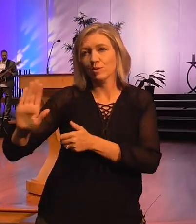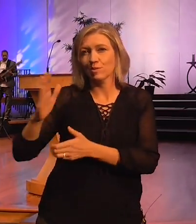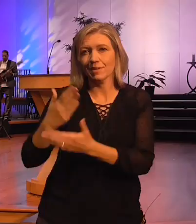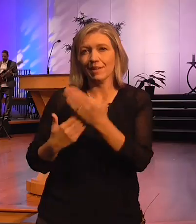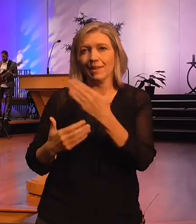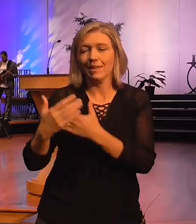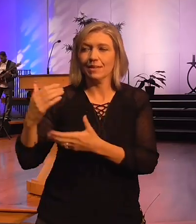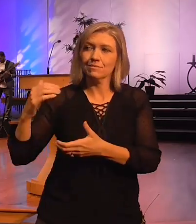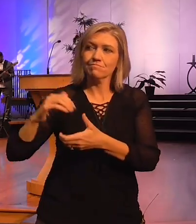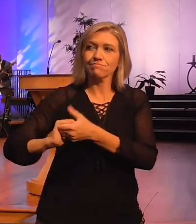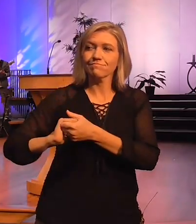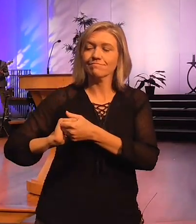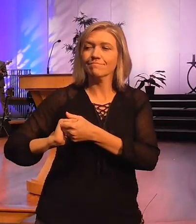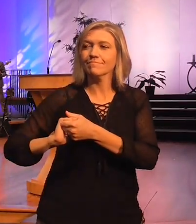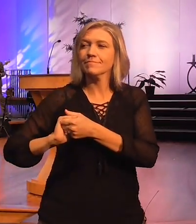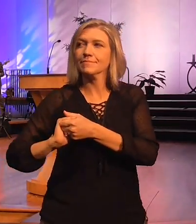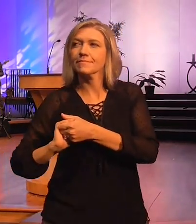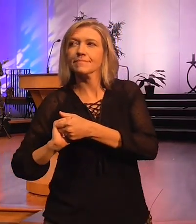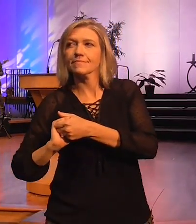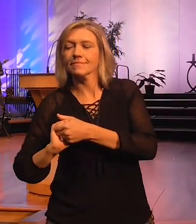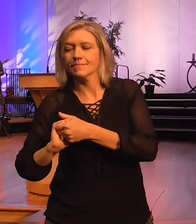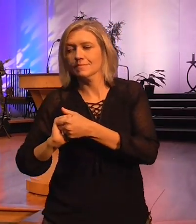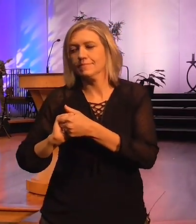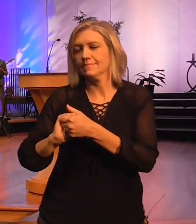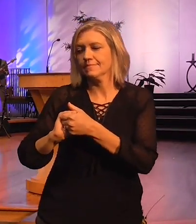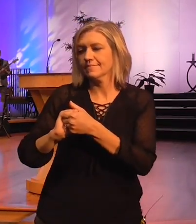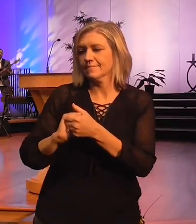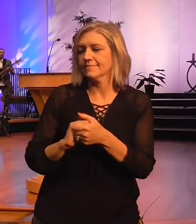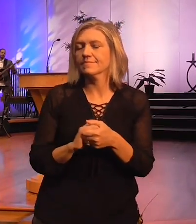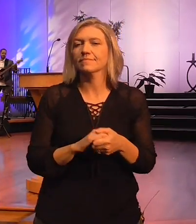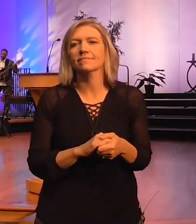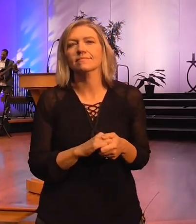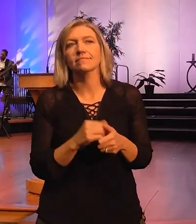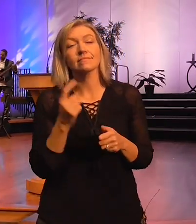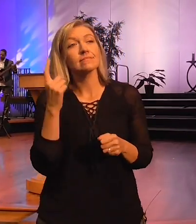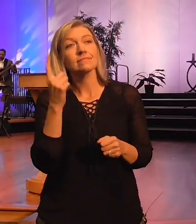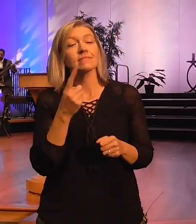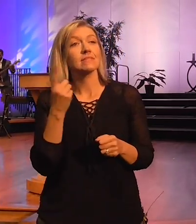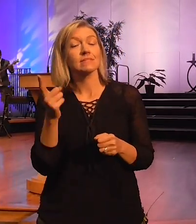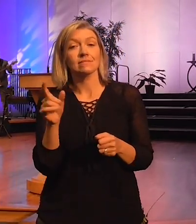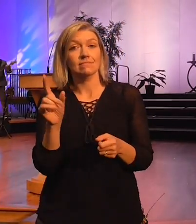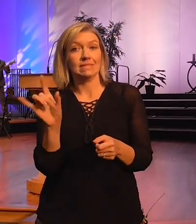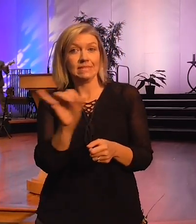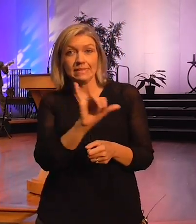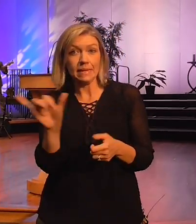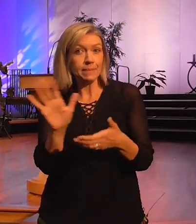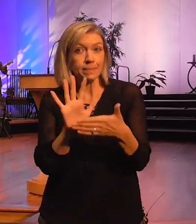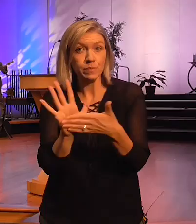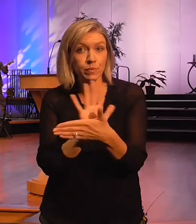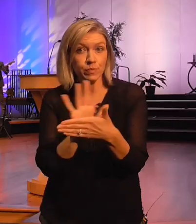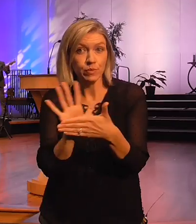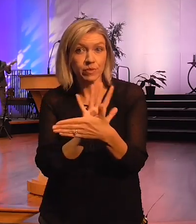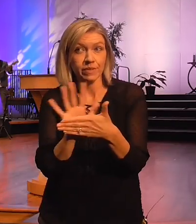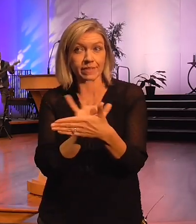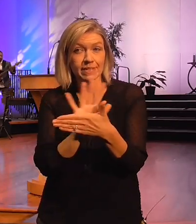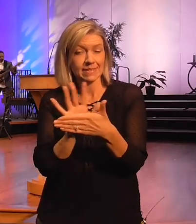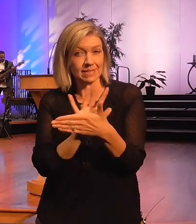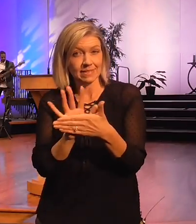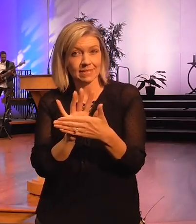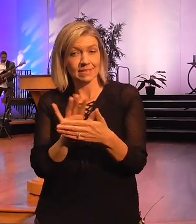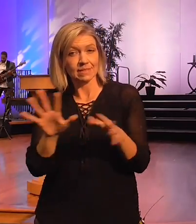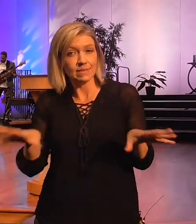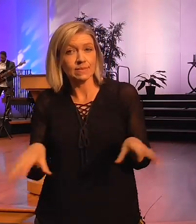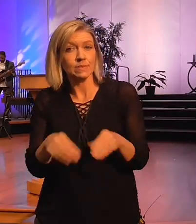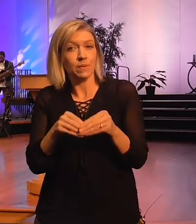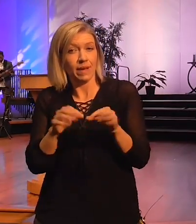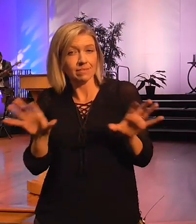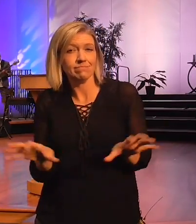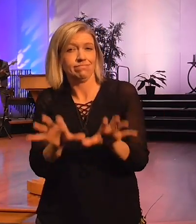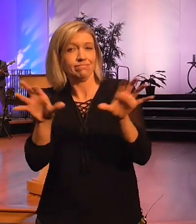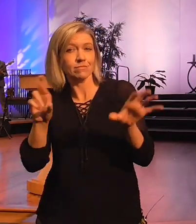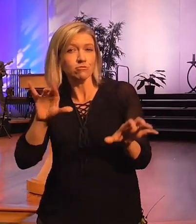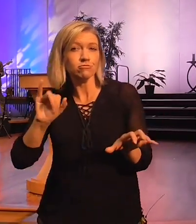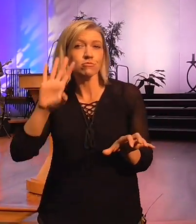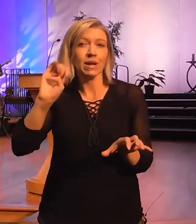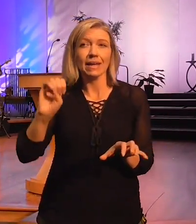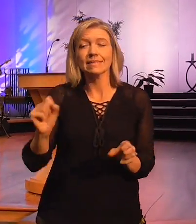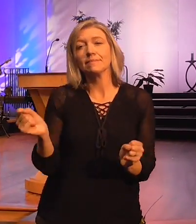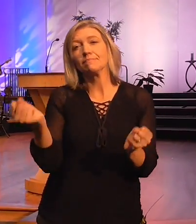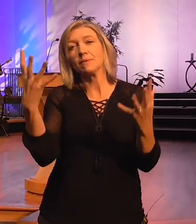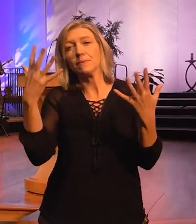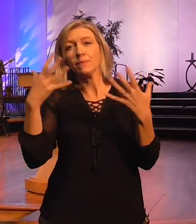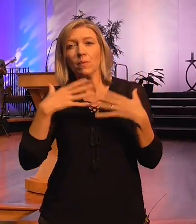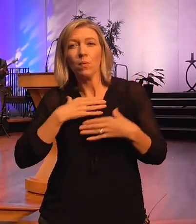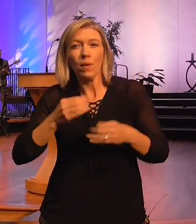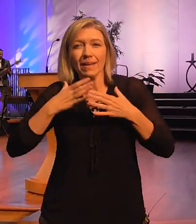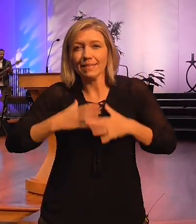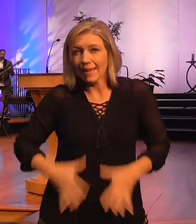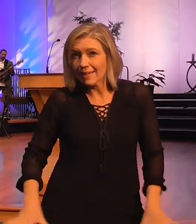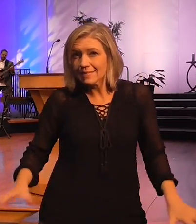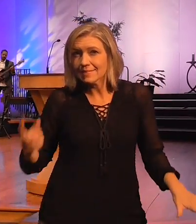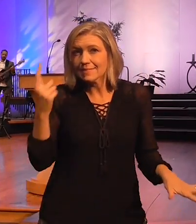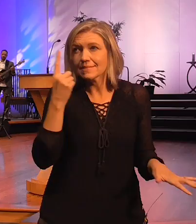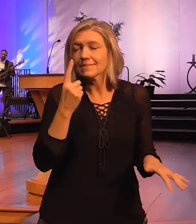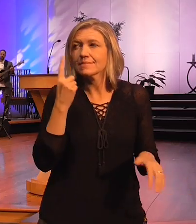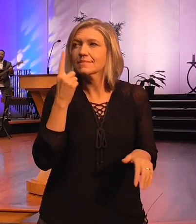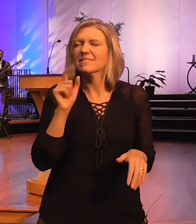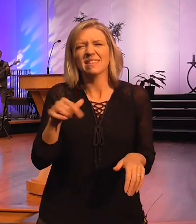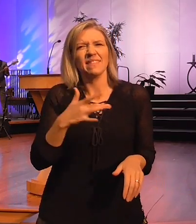mano, es como en las películas, es con encaje blanco, es la sensación que tengo